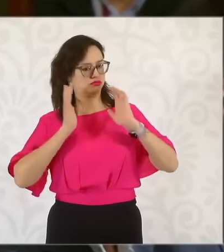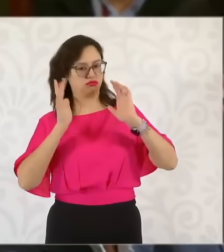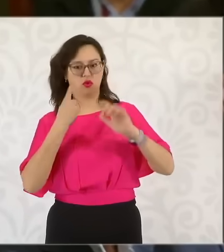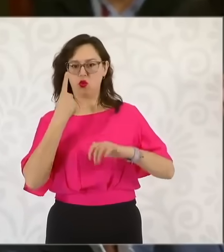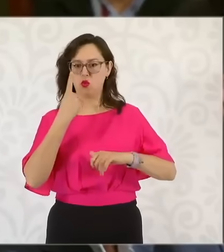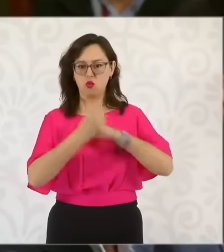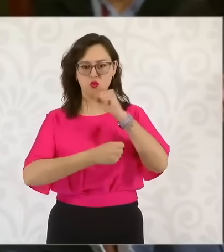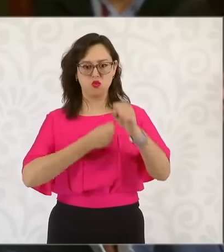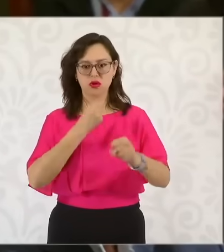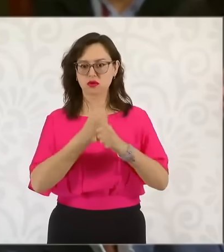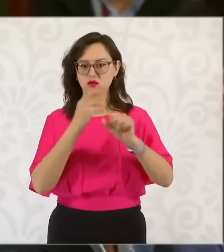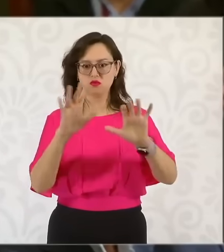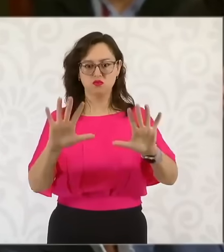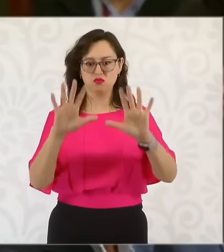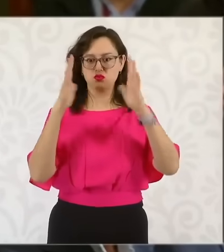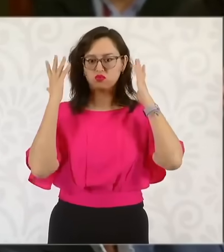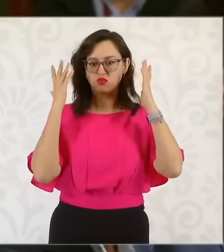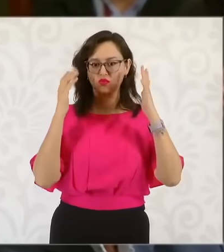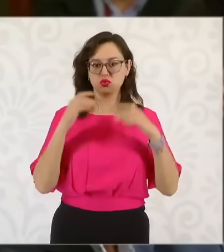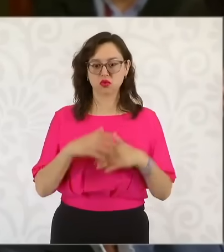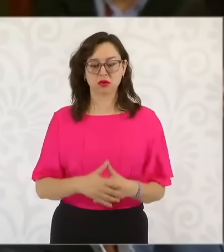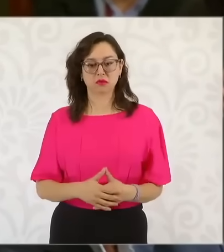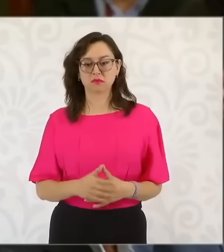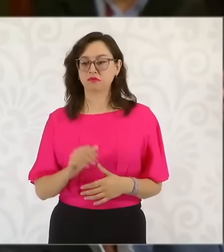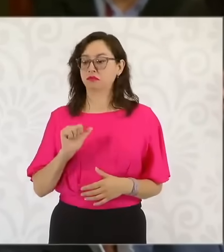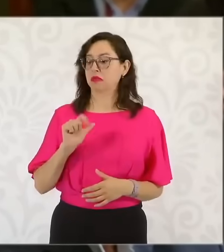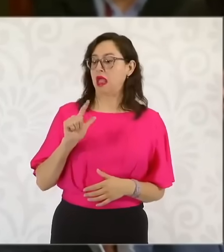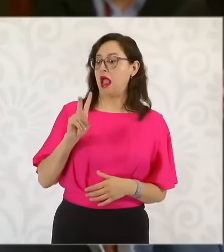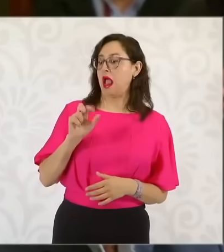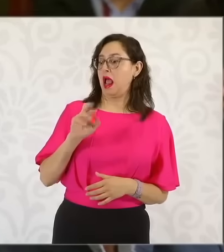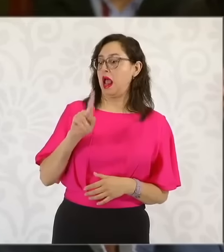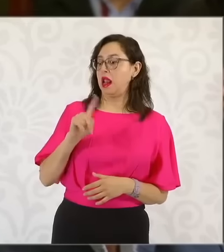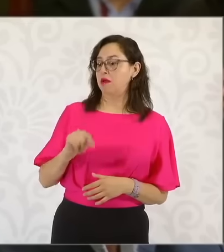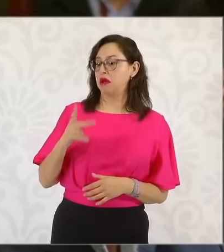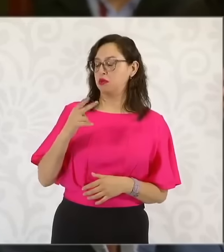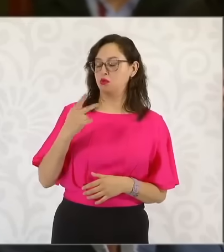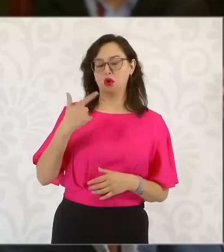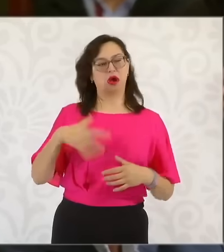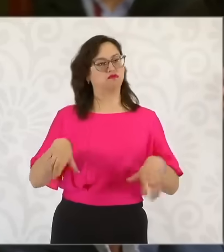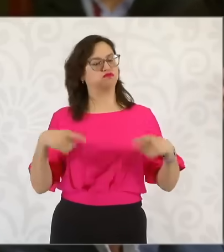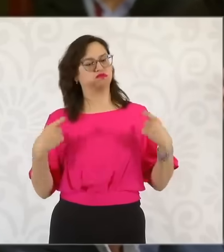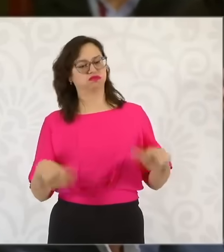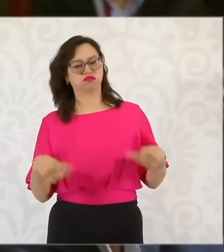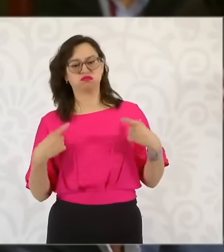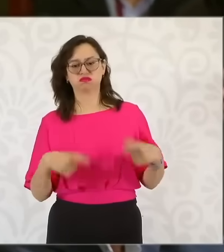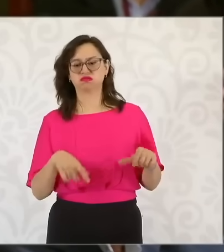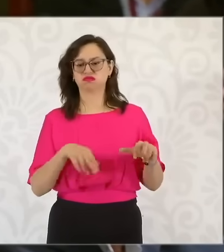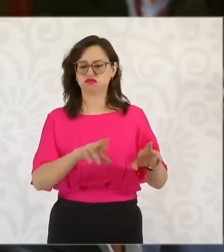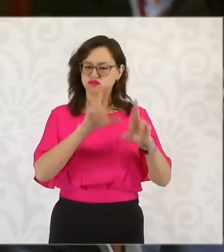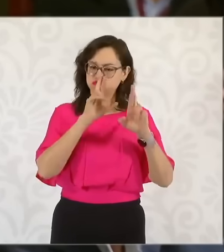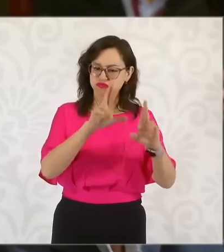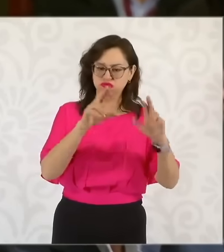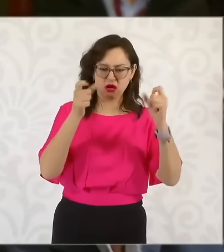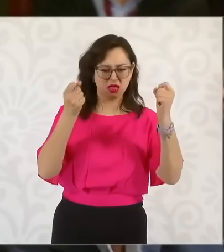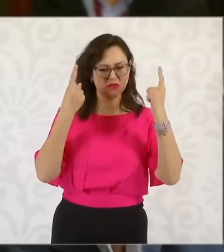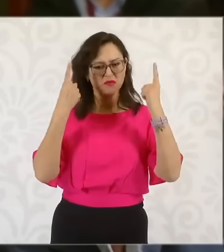hablaban en Chiapas de los Álvarez Puga como gente muy respetable como gente muy respetable